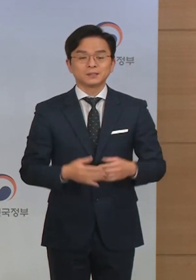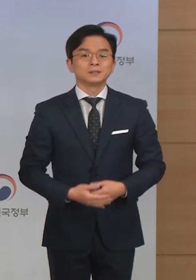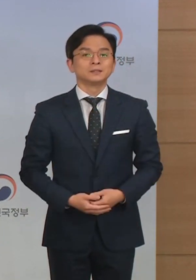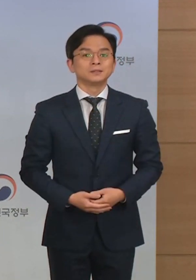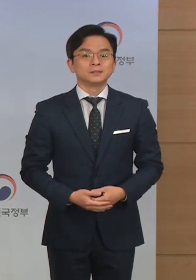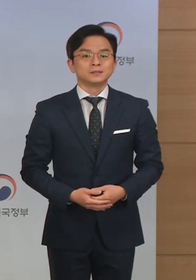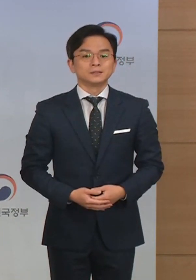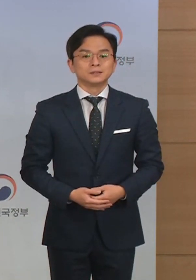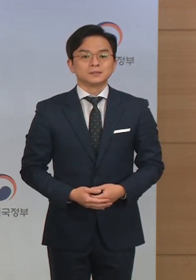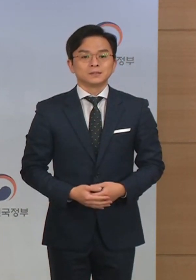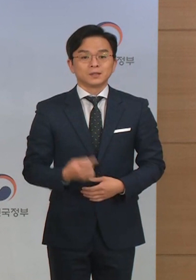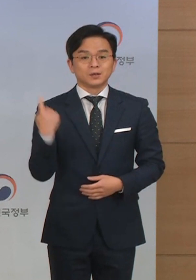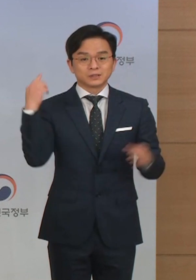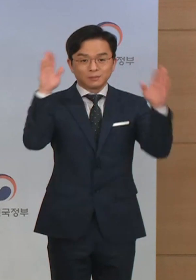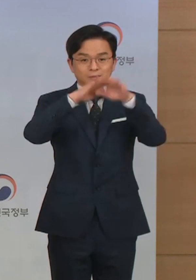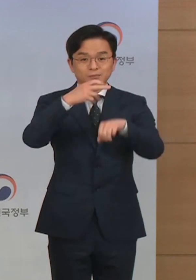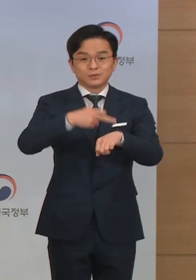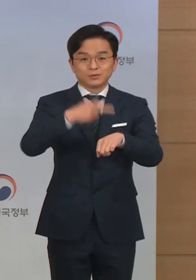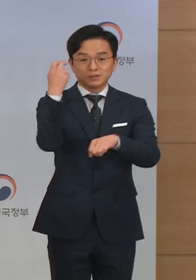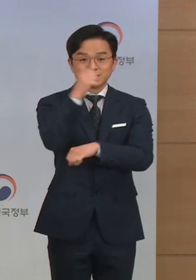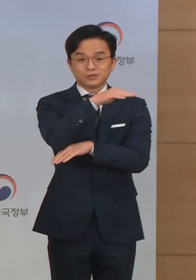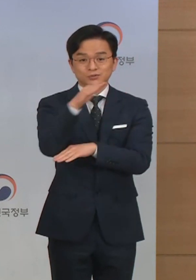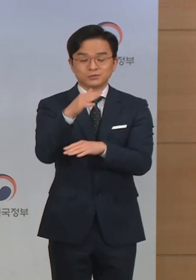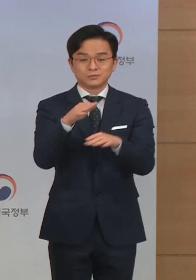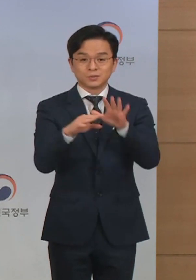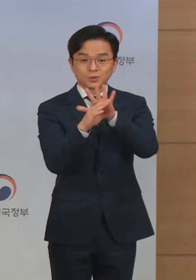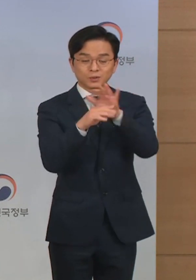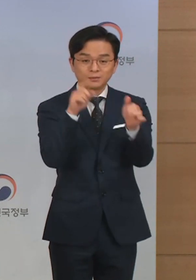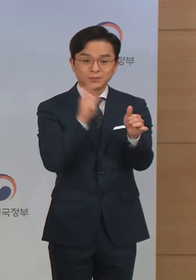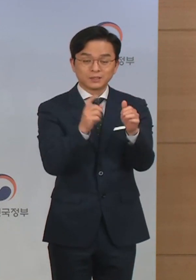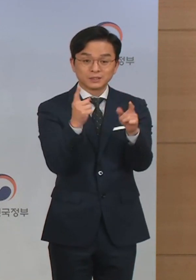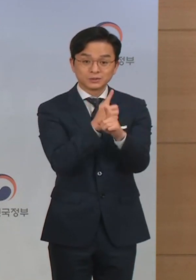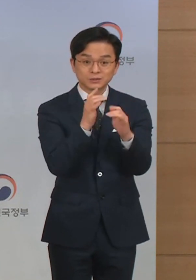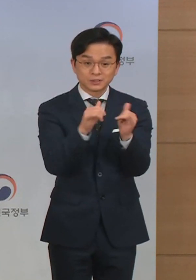오늘 0시 기준 코로나19로 치료받고 있는 환자는 3,591명이며